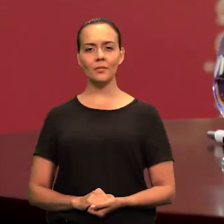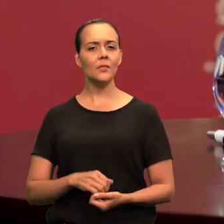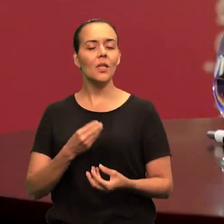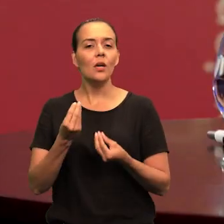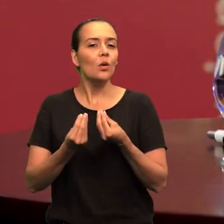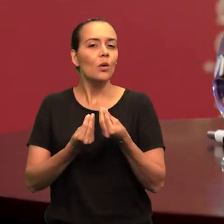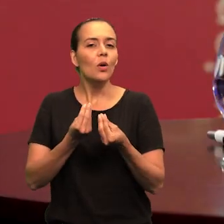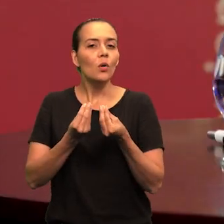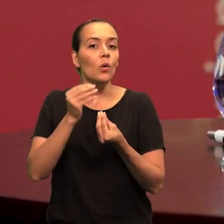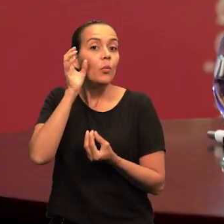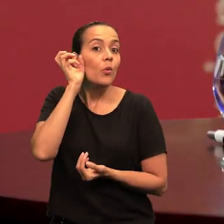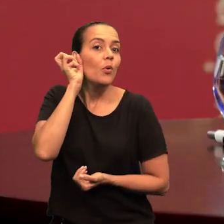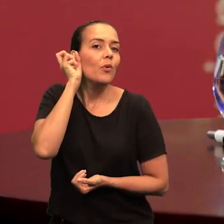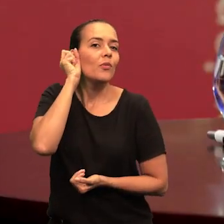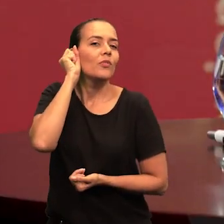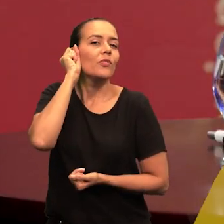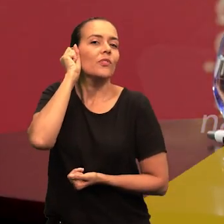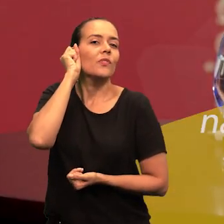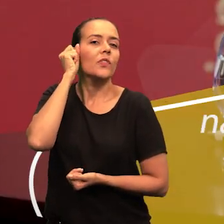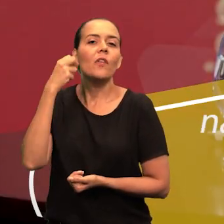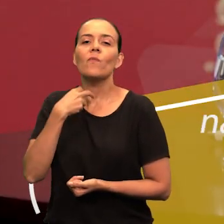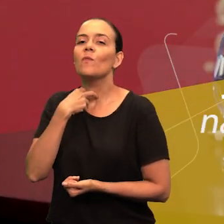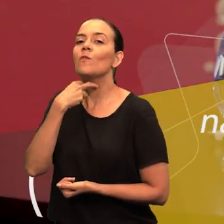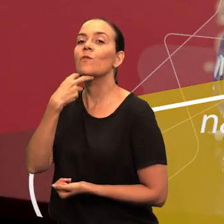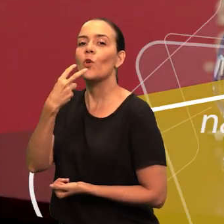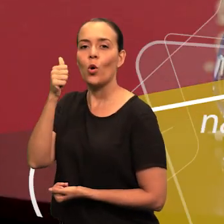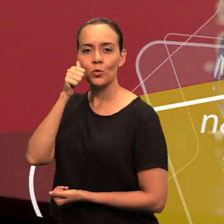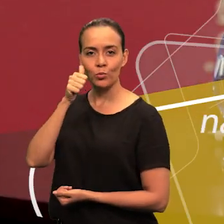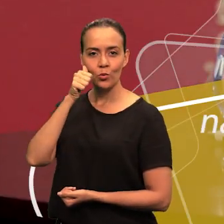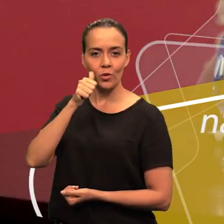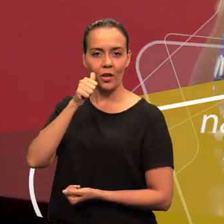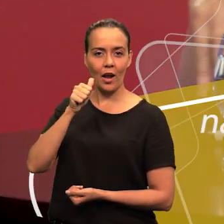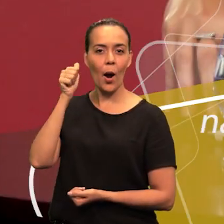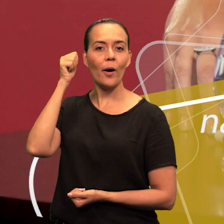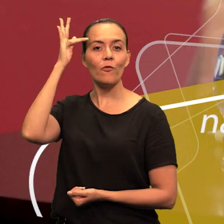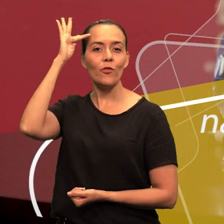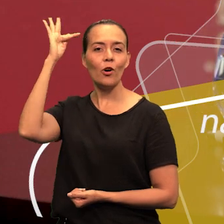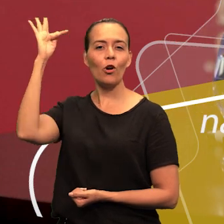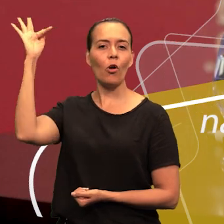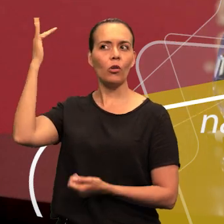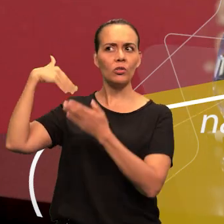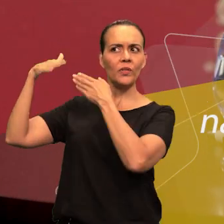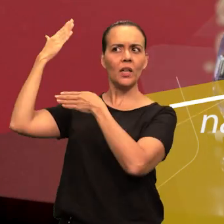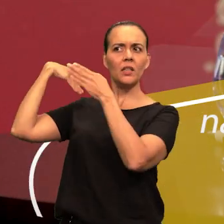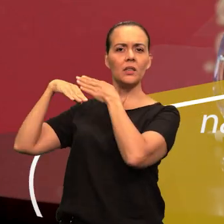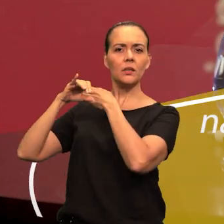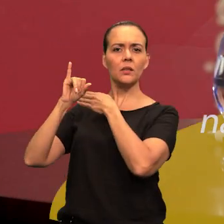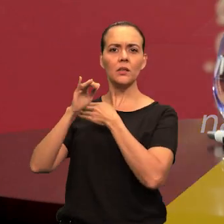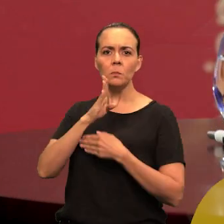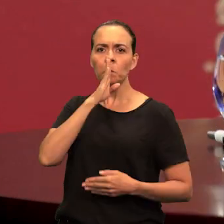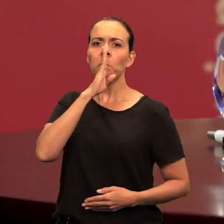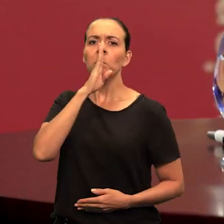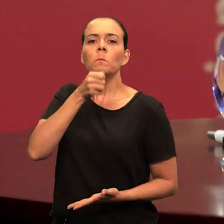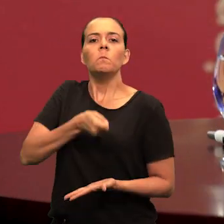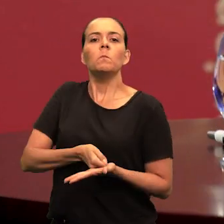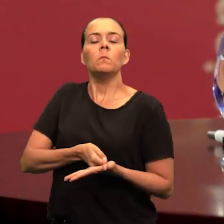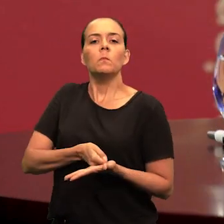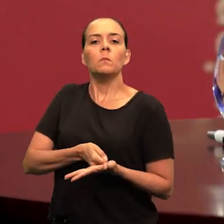[Nastassja Pugliesi] Como ouvir as vozes de mulheres filósofas, se elas foram silenciadas?